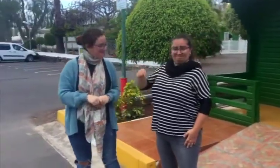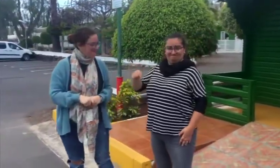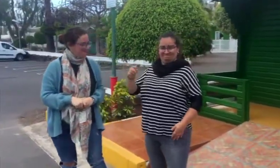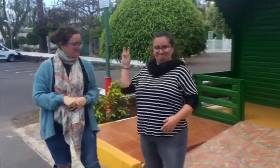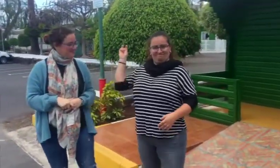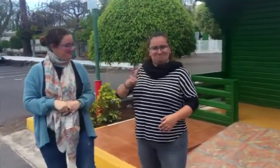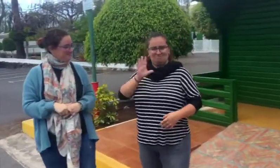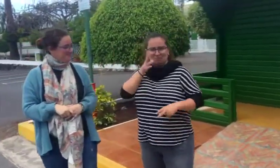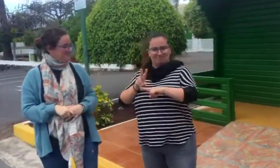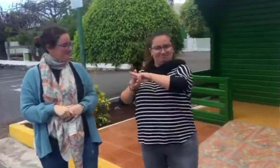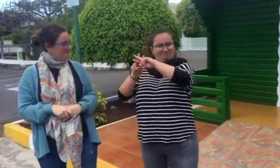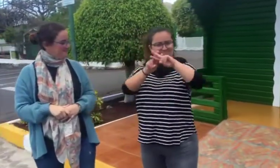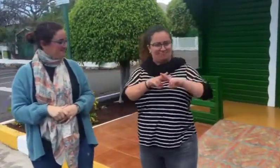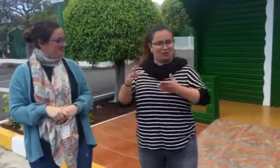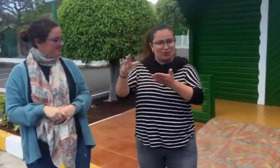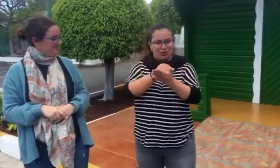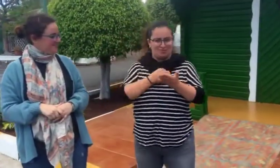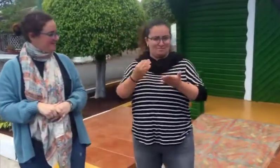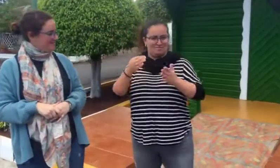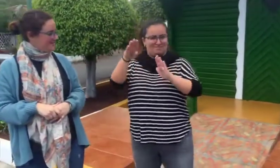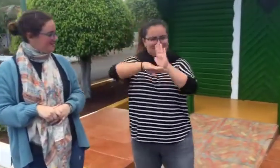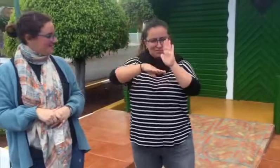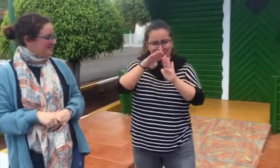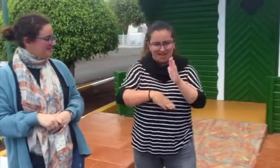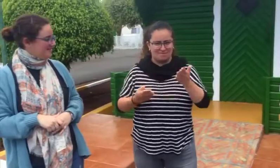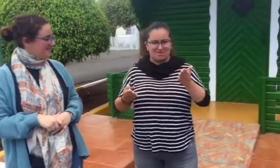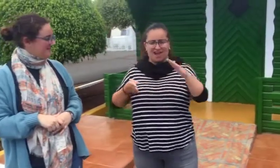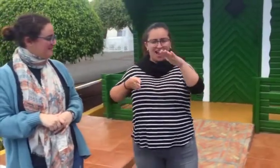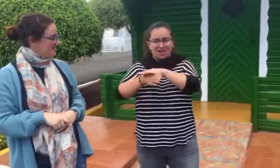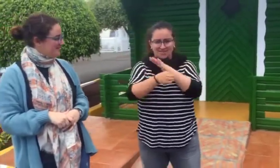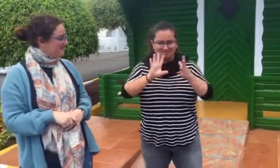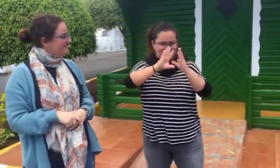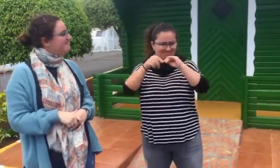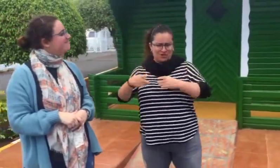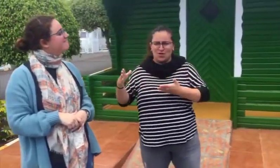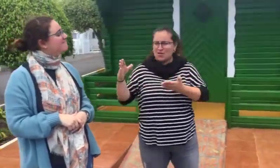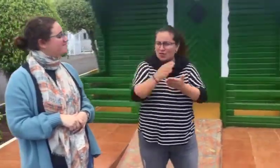Hemos venido para asegurarnos de nuevo del programa, accesibilidad, y otros aspectos generales.